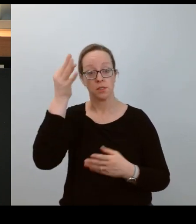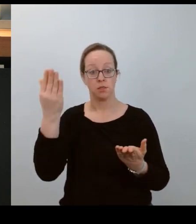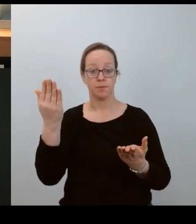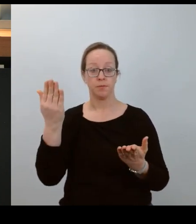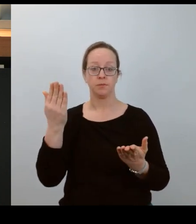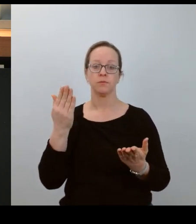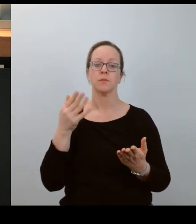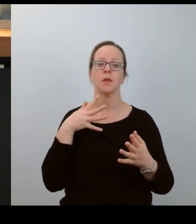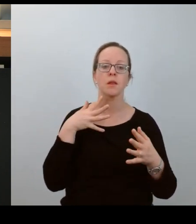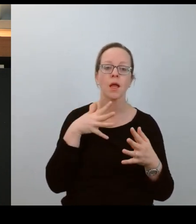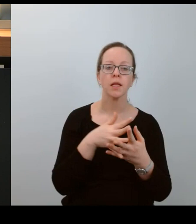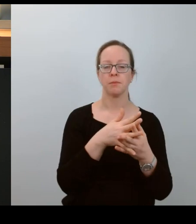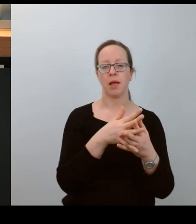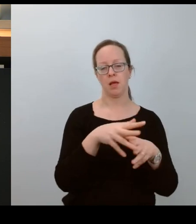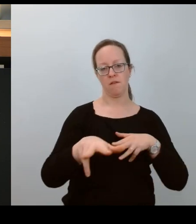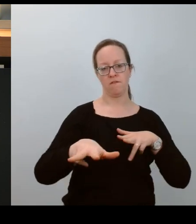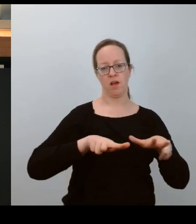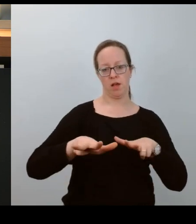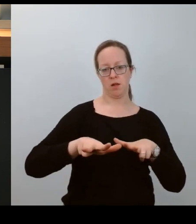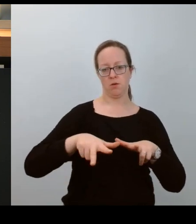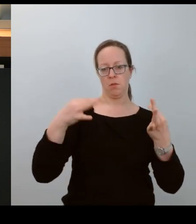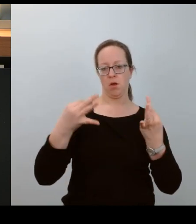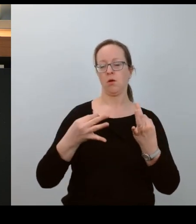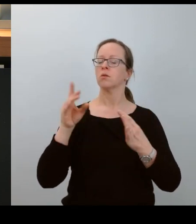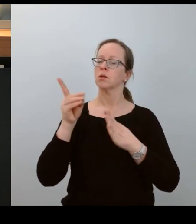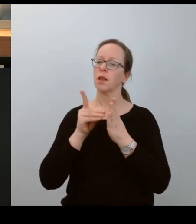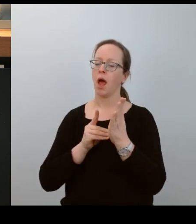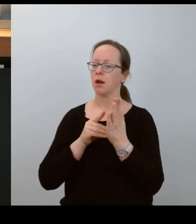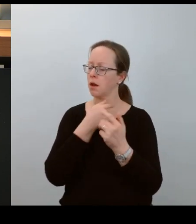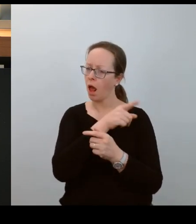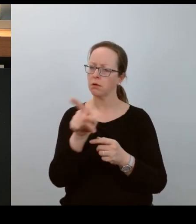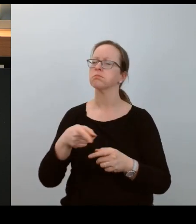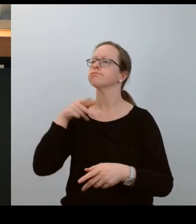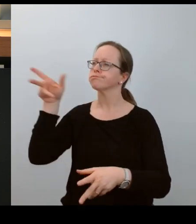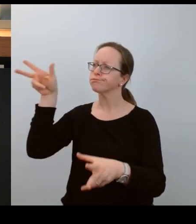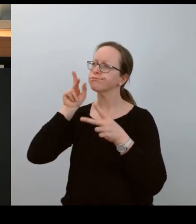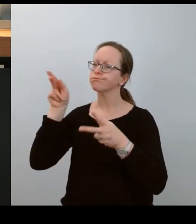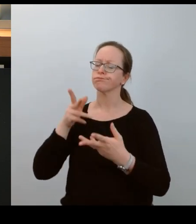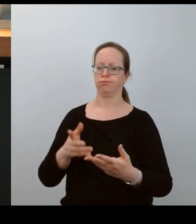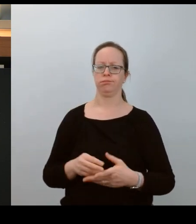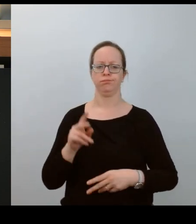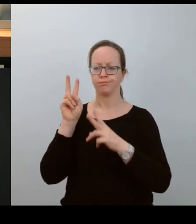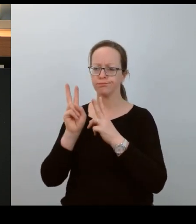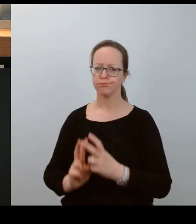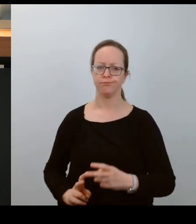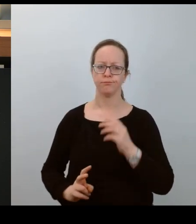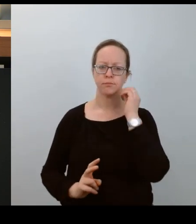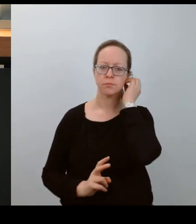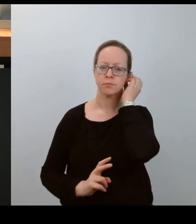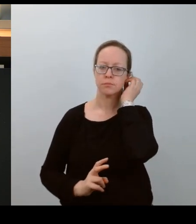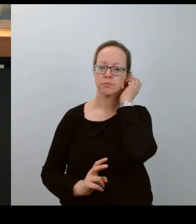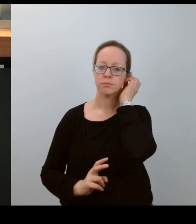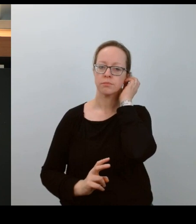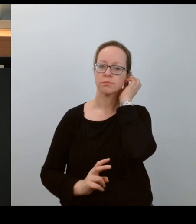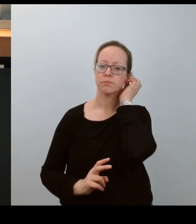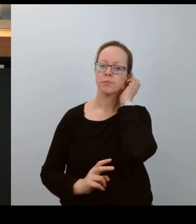unterbrochen. Ich bin mir aber sicher, dass wir nach dem 12. Februar daran weiter arbeiten und mit der rot-grün-roten Koalitio,